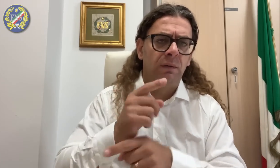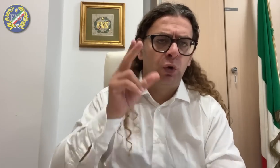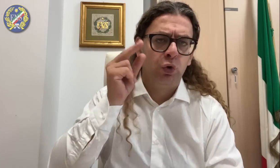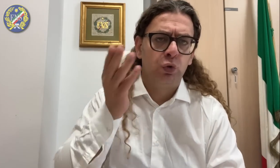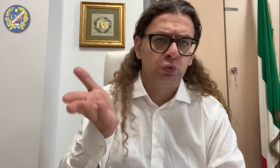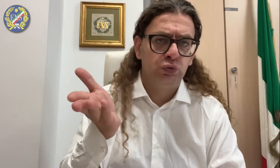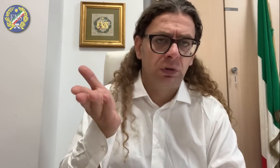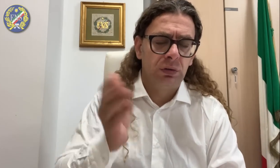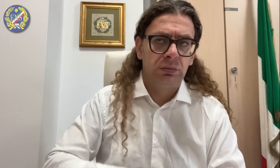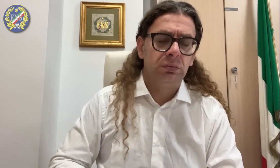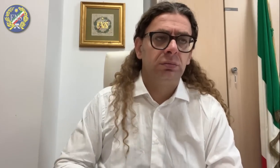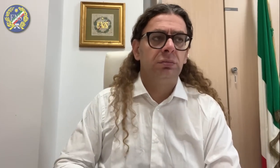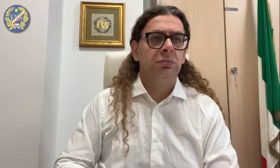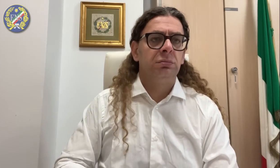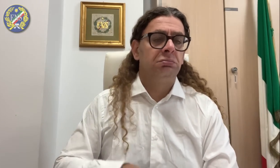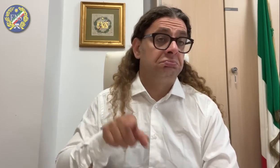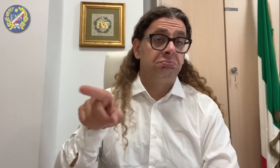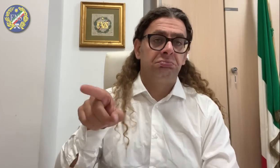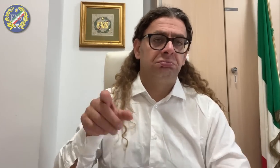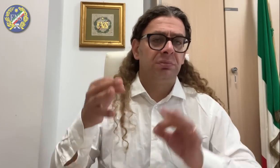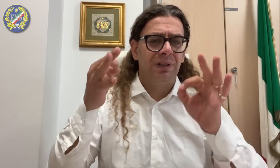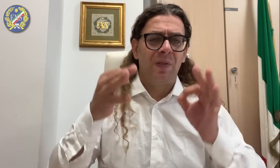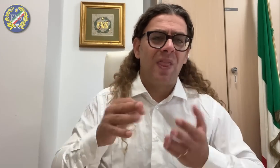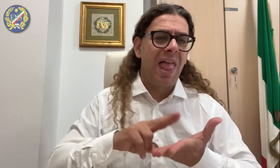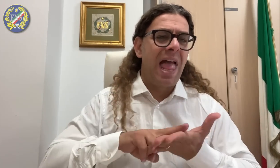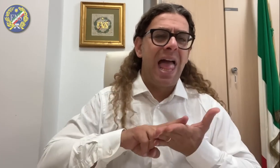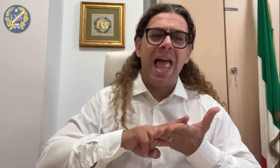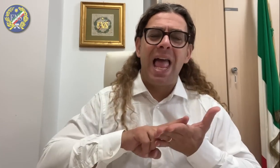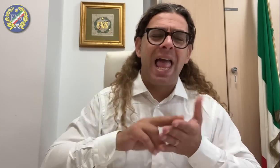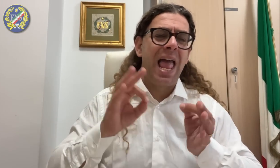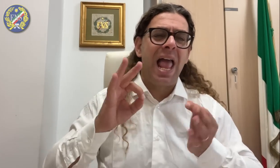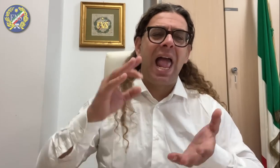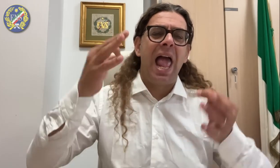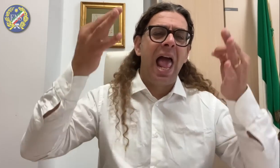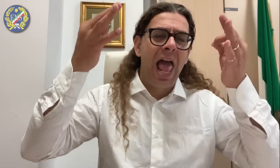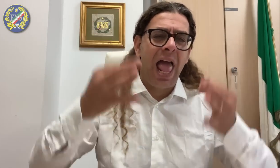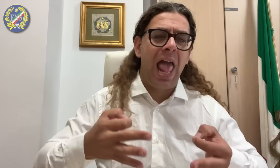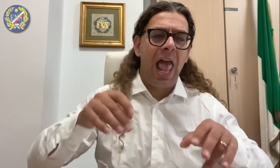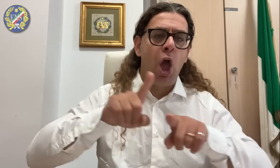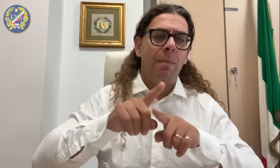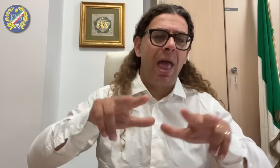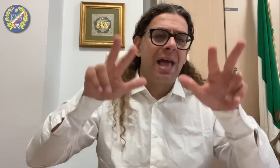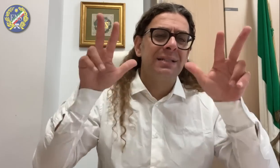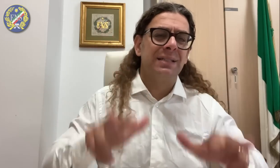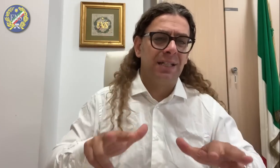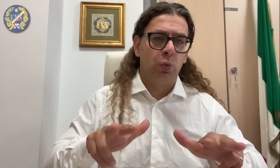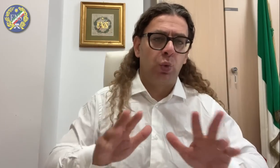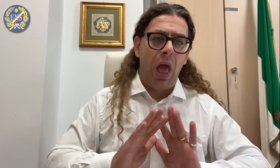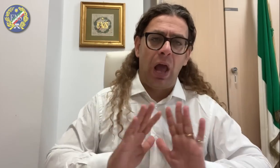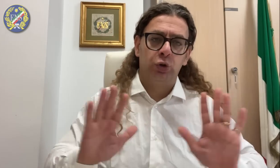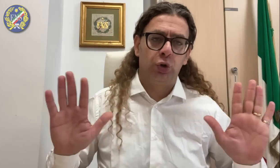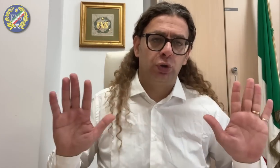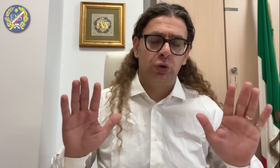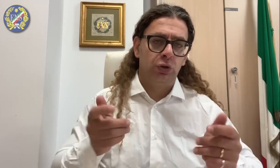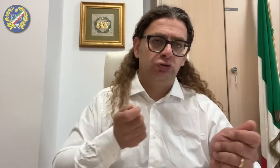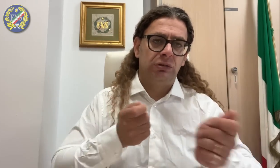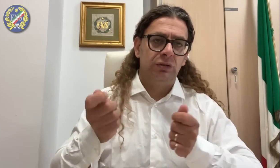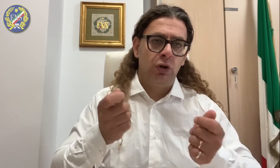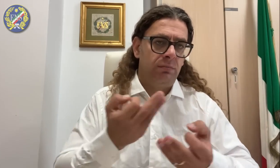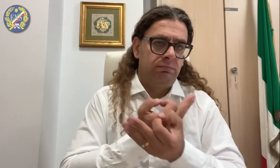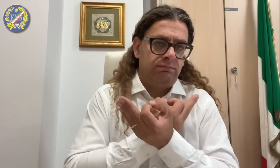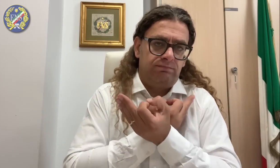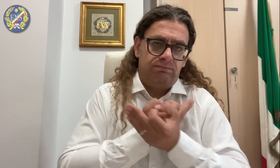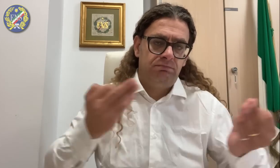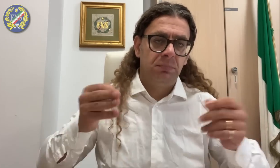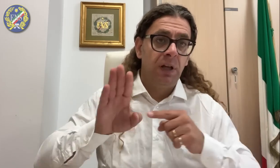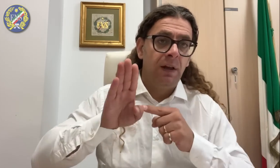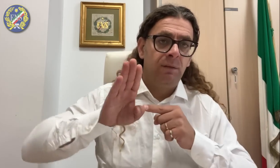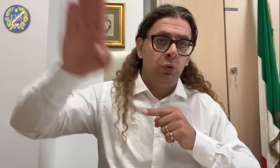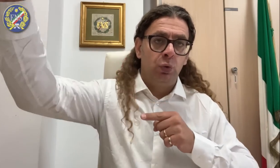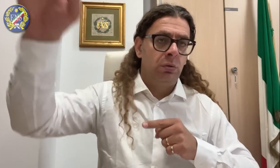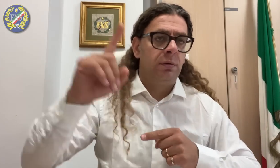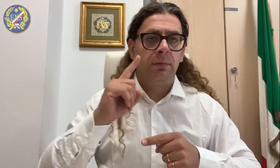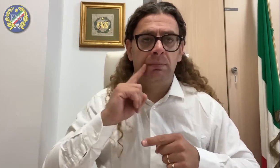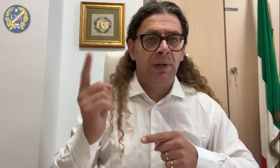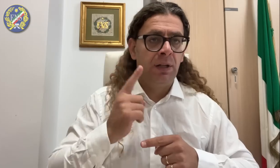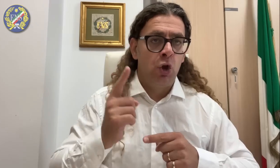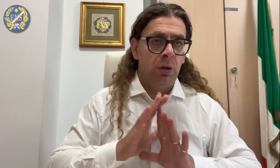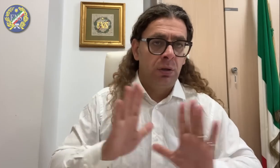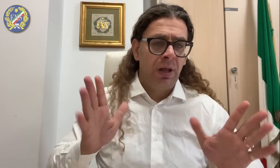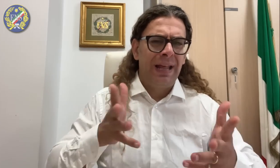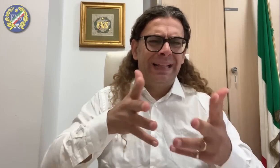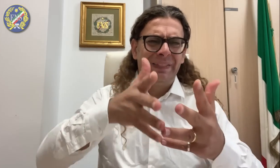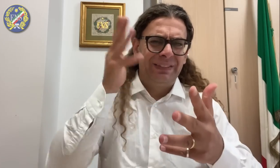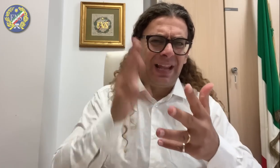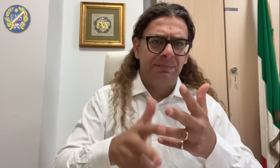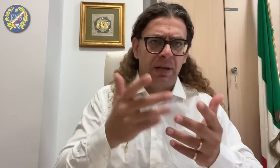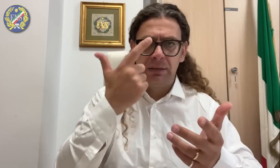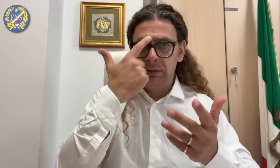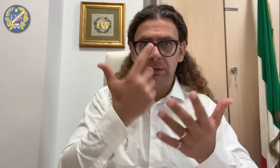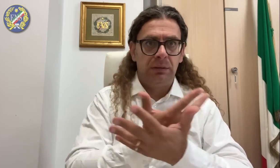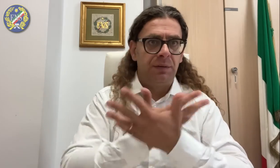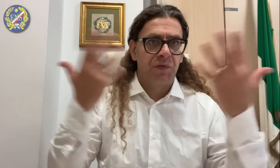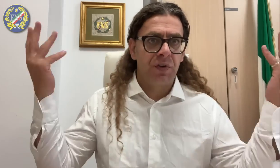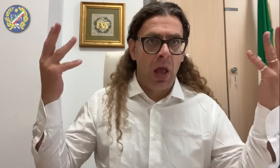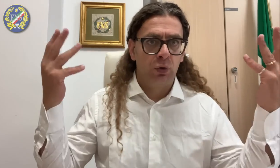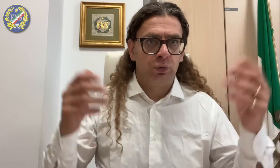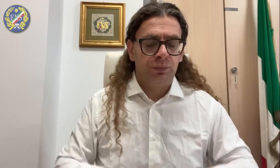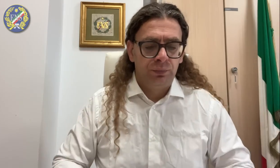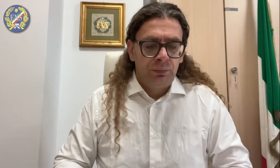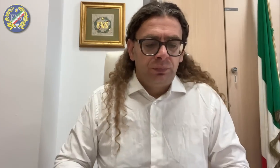importante che conoscano questa nuova piattaforma il cui funzionamento ottimale è assicurato e consentirà una migliore gestione futura nel rispetto della trasparenza.